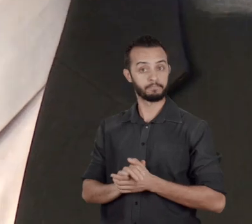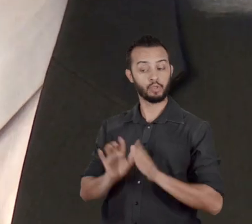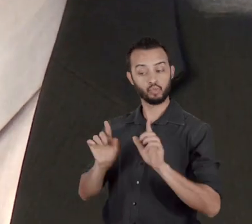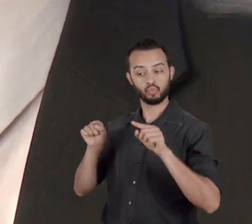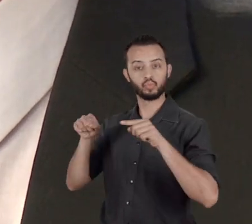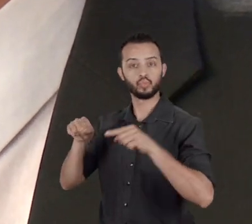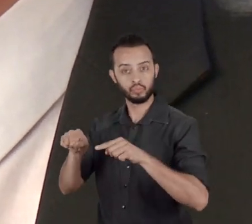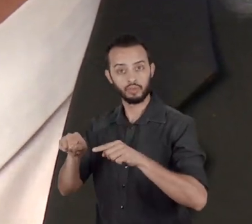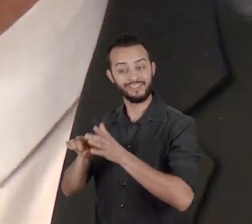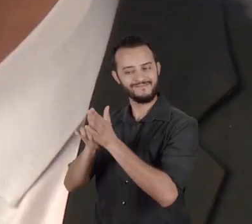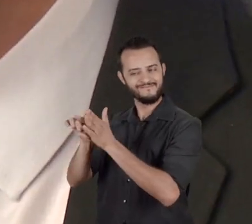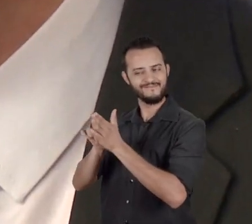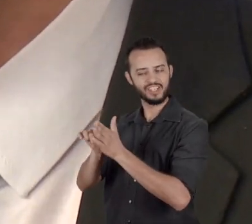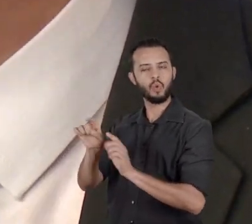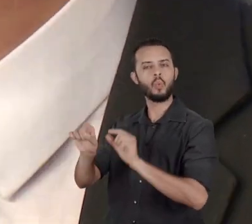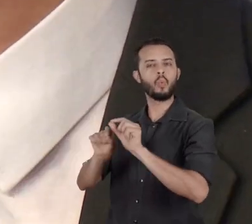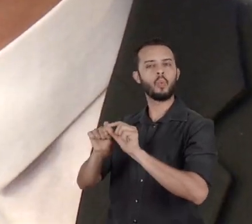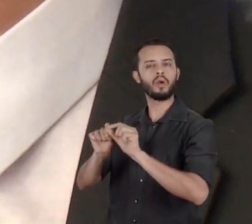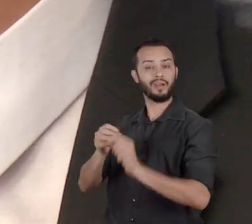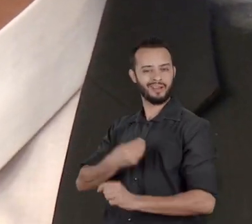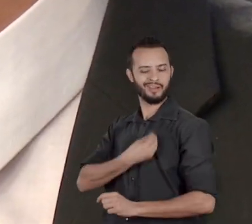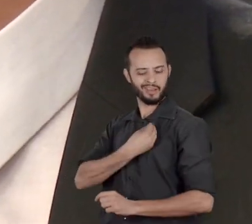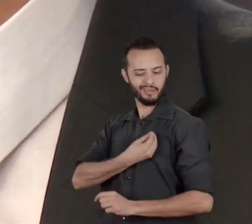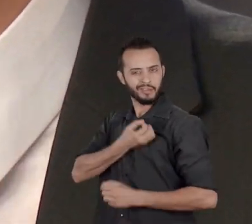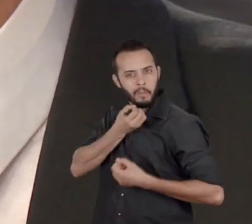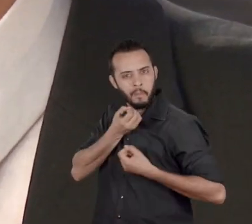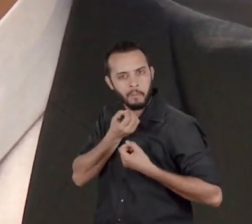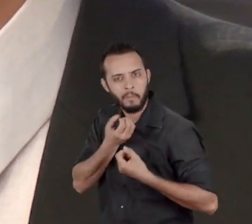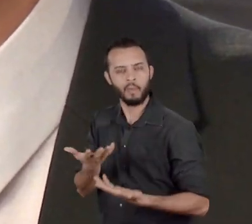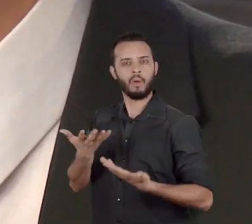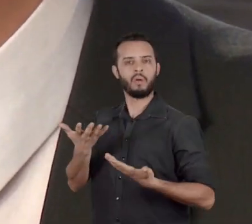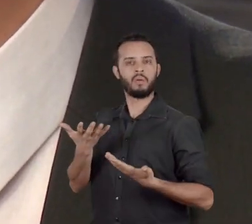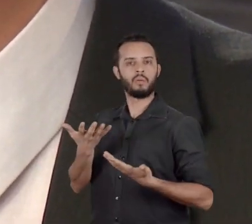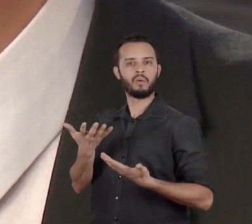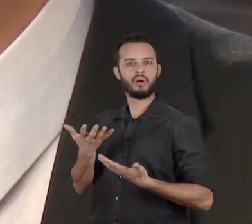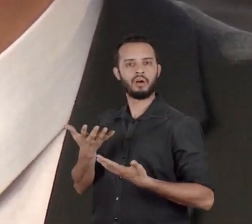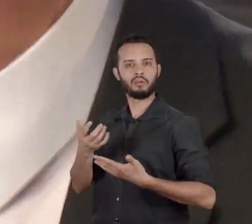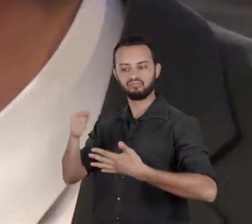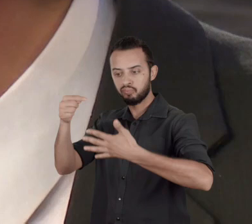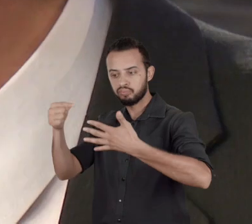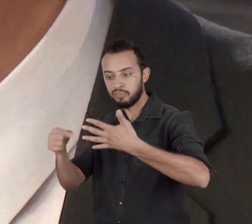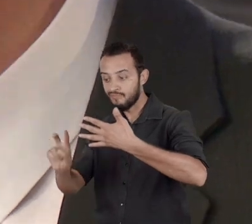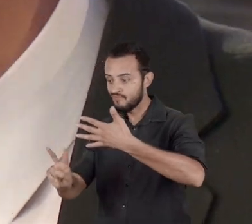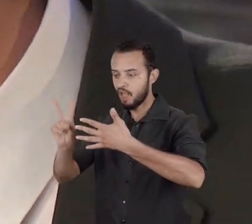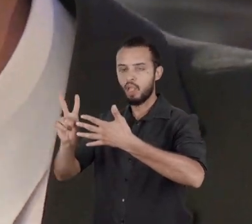tornar bons, como nos tornamos bons e virtuosos. E fecha parênteses.